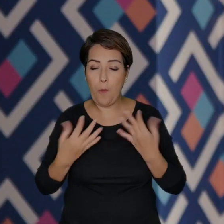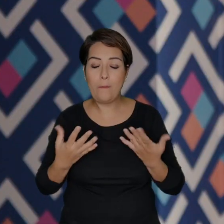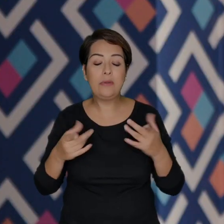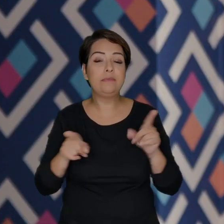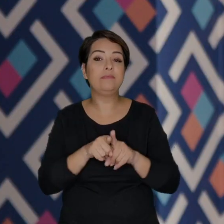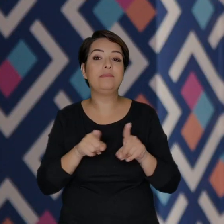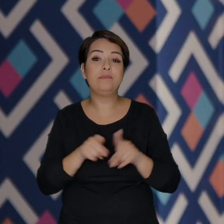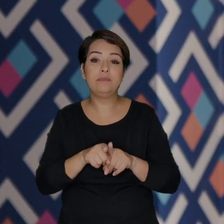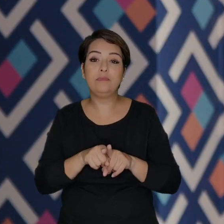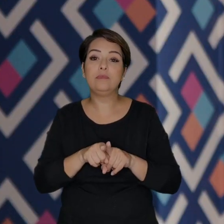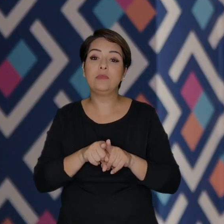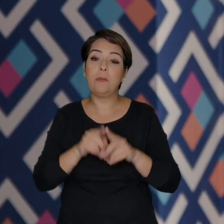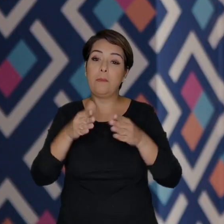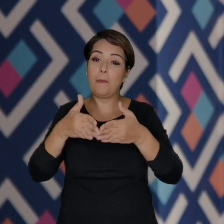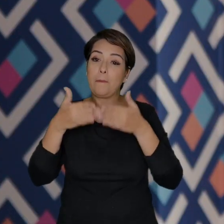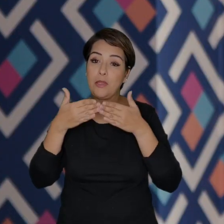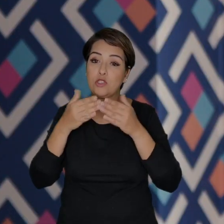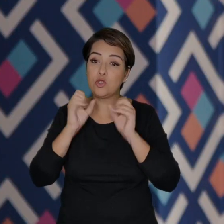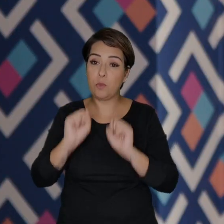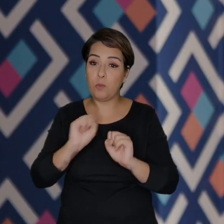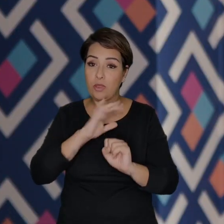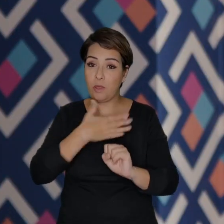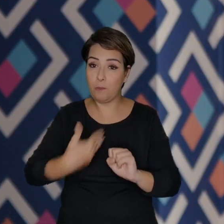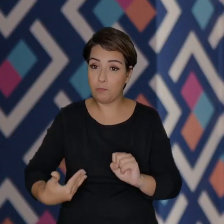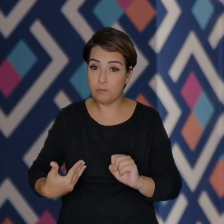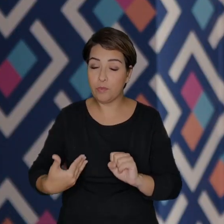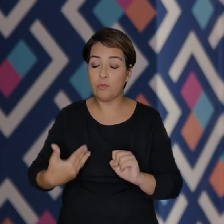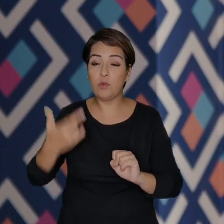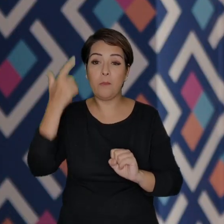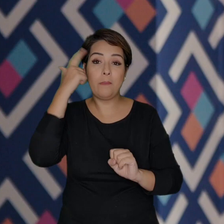que pedir do poder público que eles